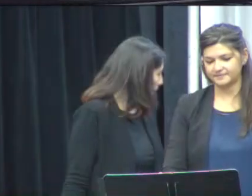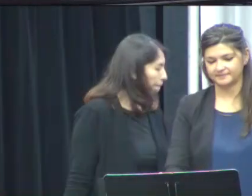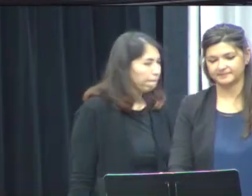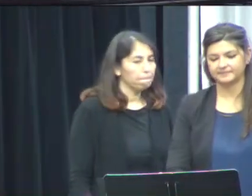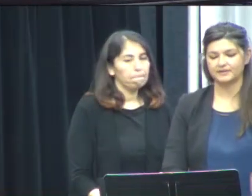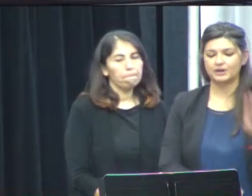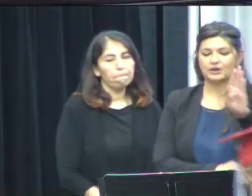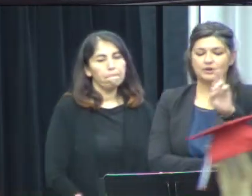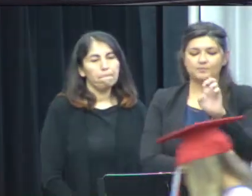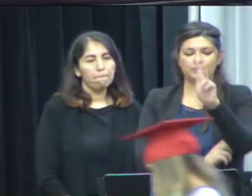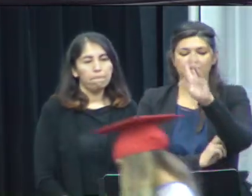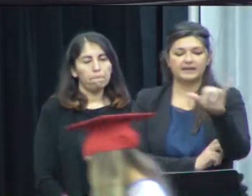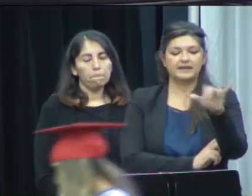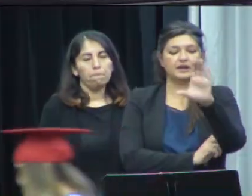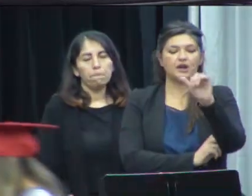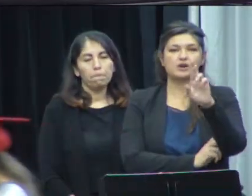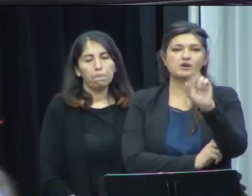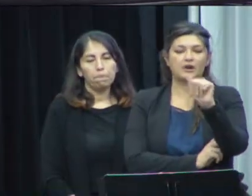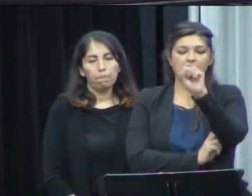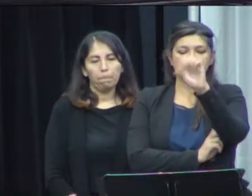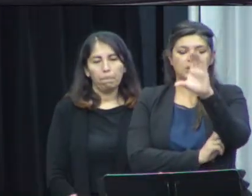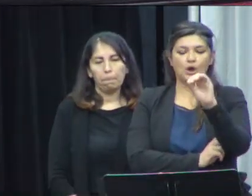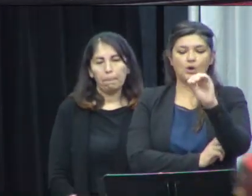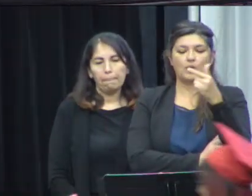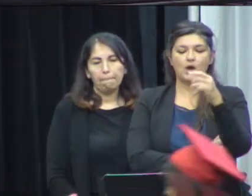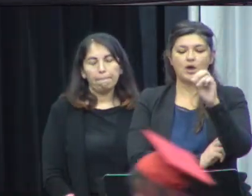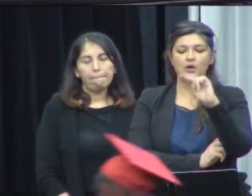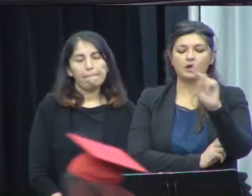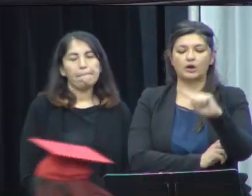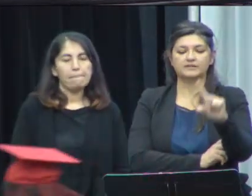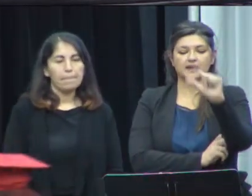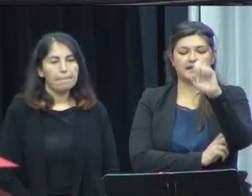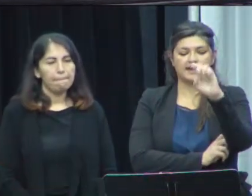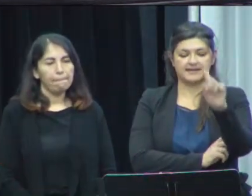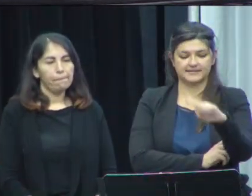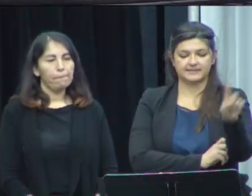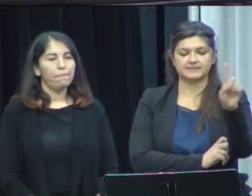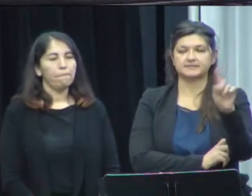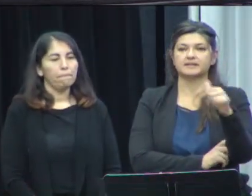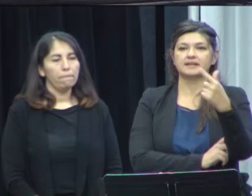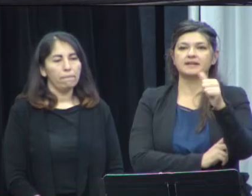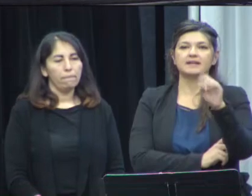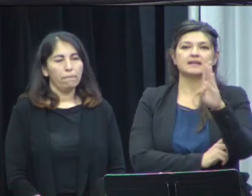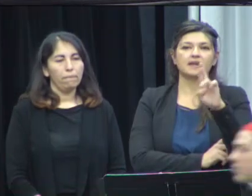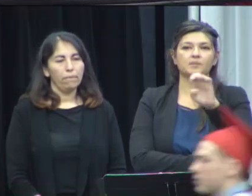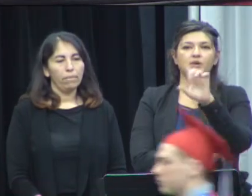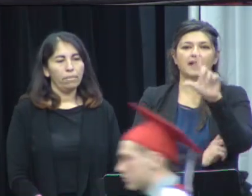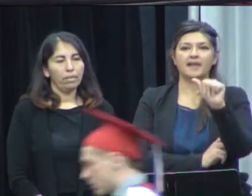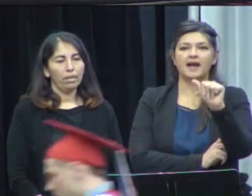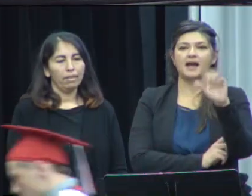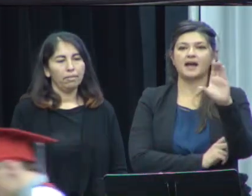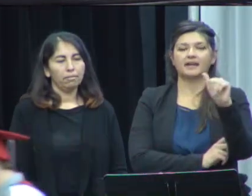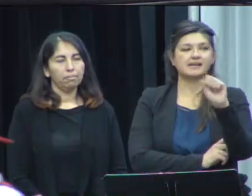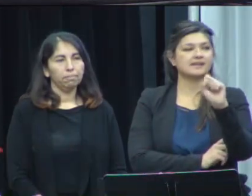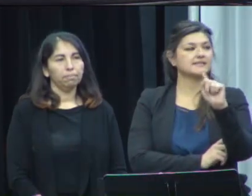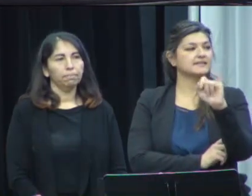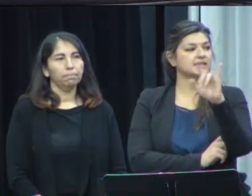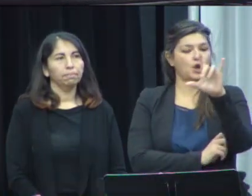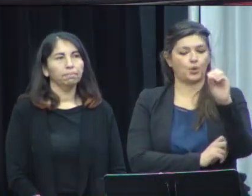Brittany Carasco-Gonzales. (audience applauds) Gabriella Castillo. (audience applauds)